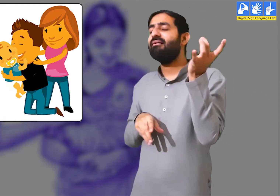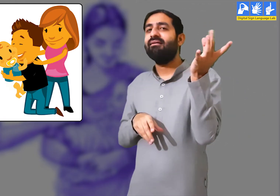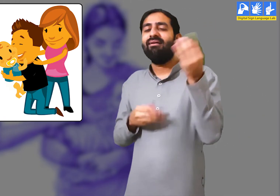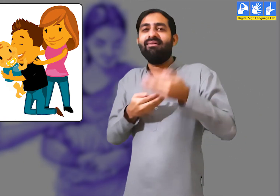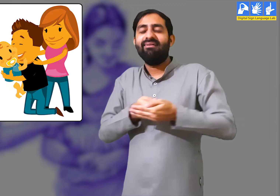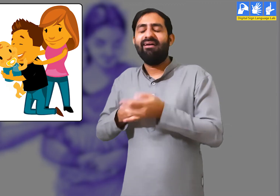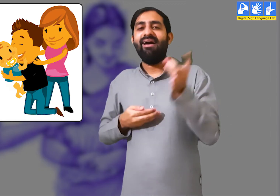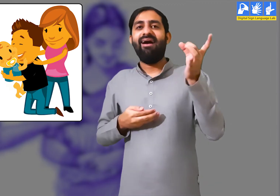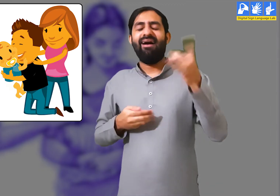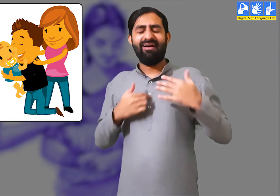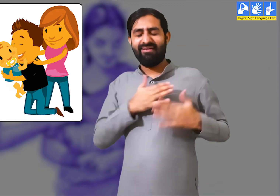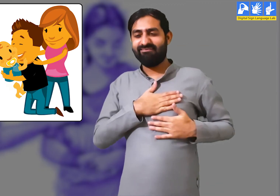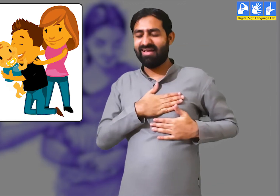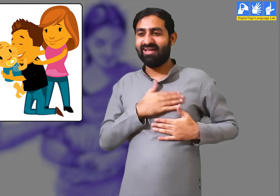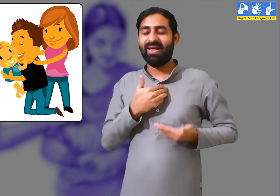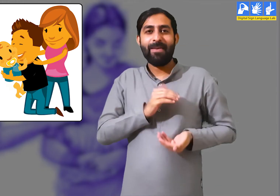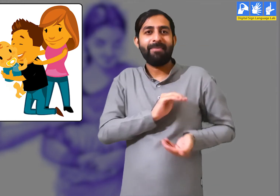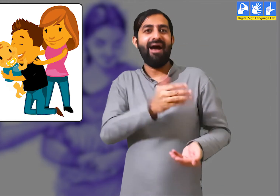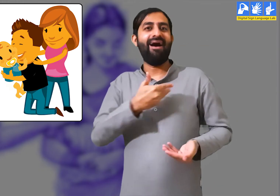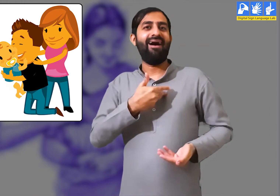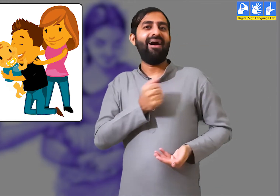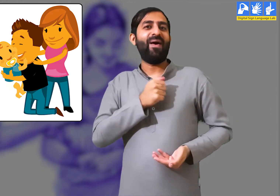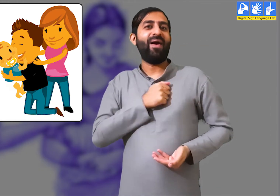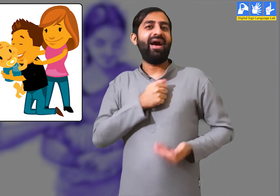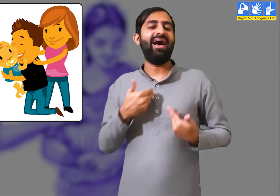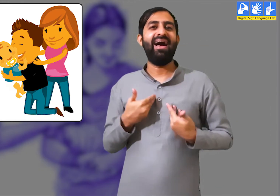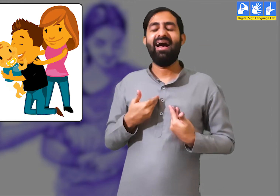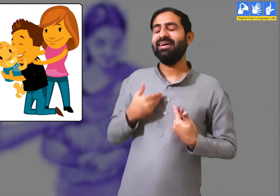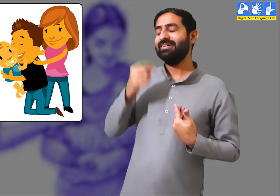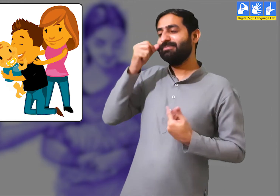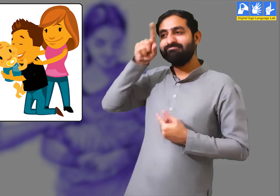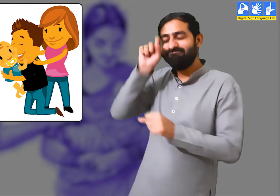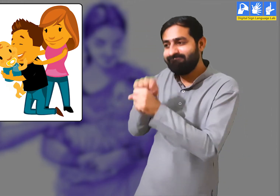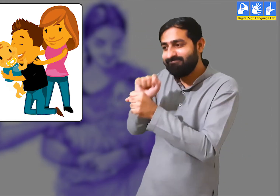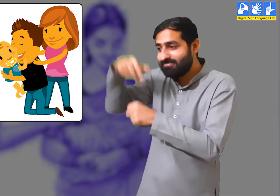पर उन्हें अपने बच्चों की हमेशा फिक्र रहती हैं। और वह उनके बारे में सोचते रहते हैं।